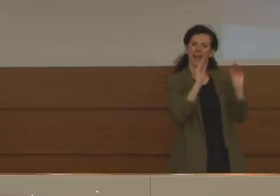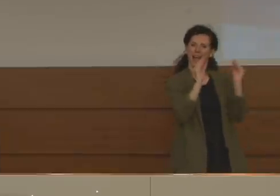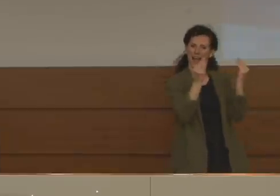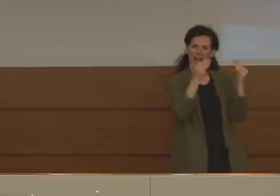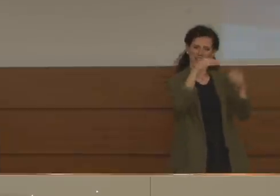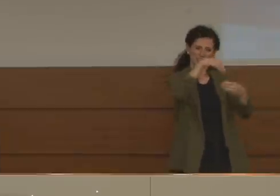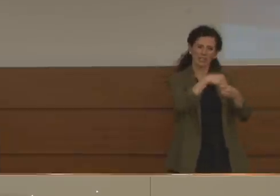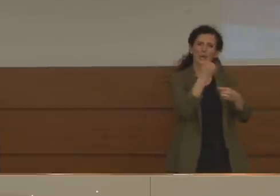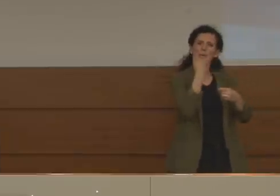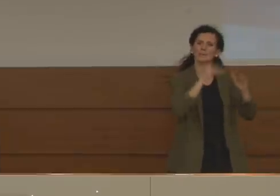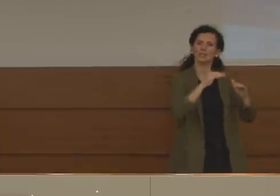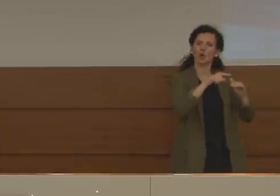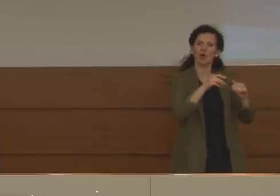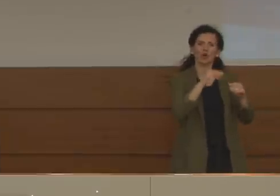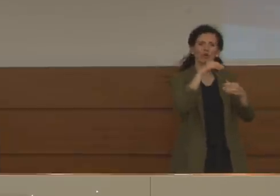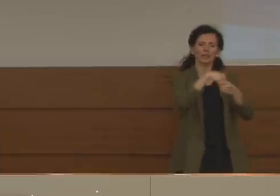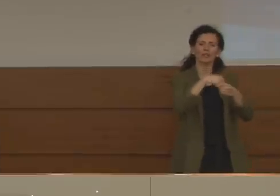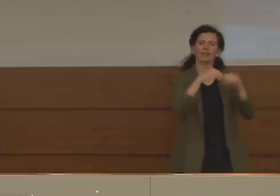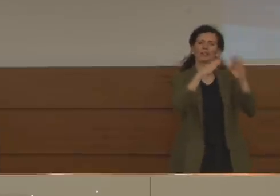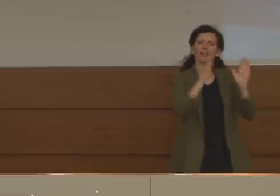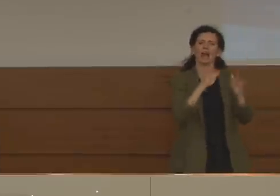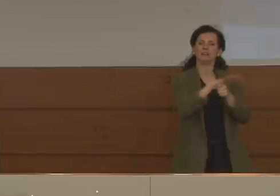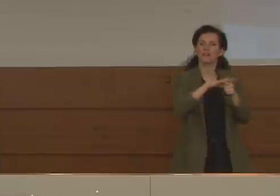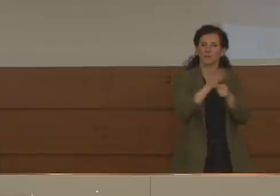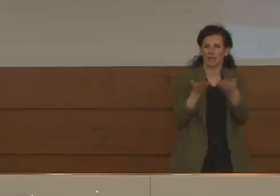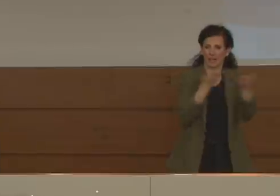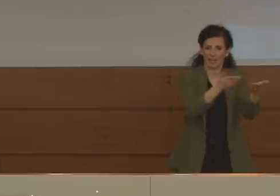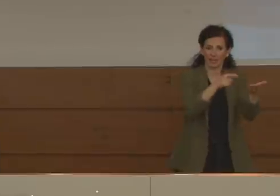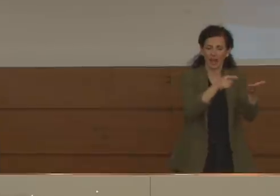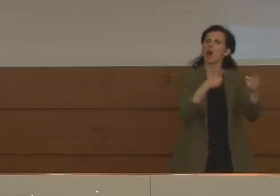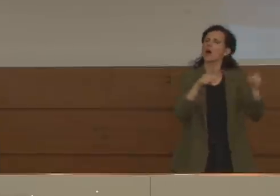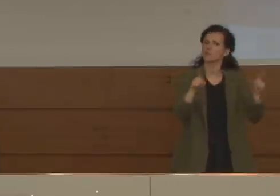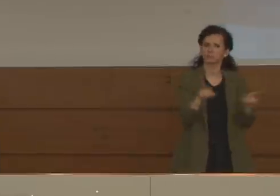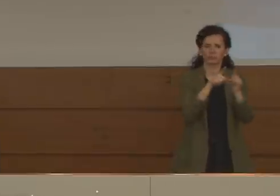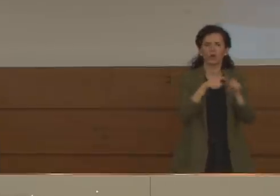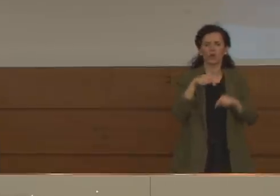punti di riferimento. Oggi è una zona molto grigia, dove